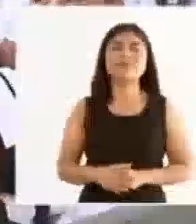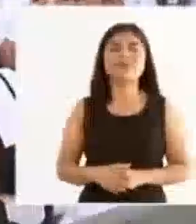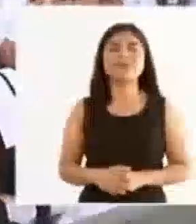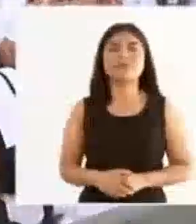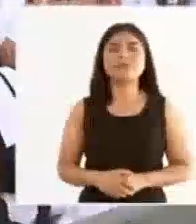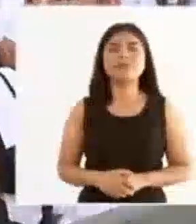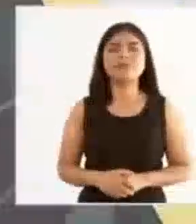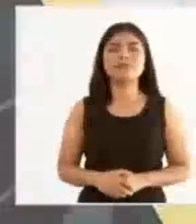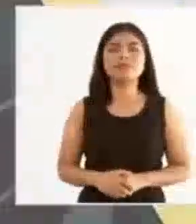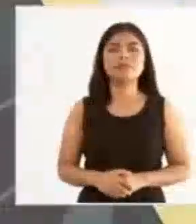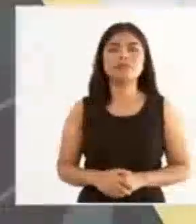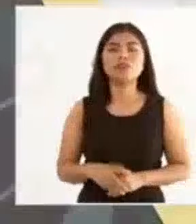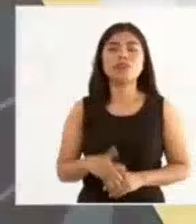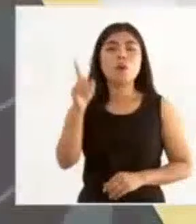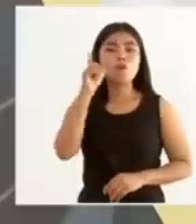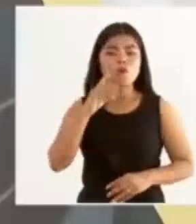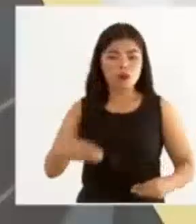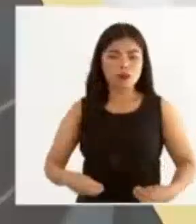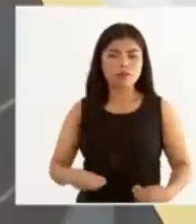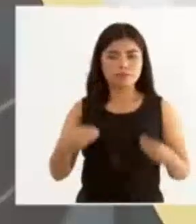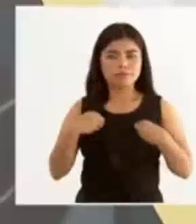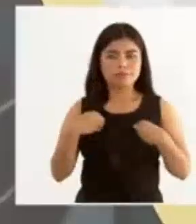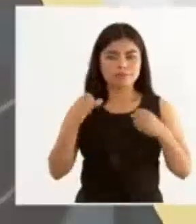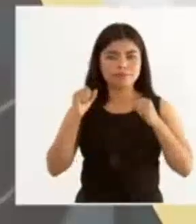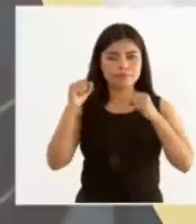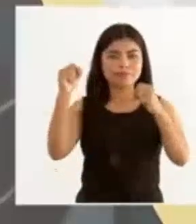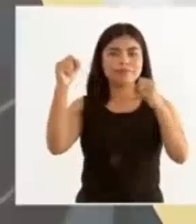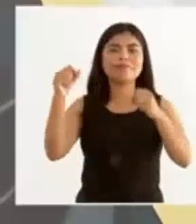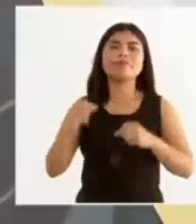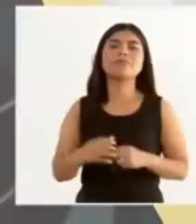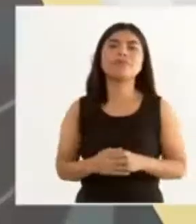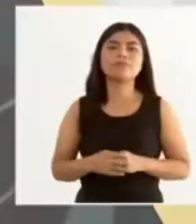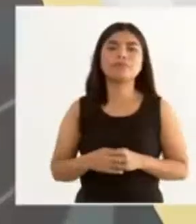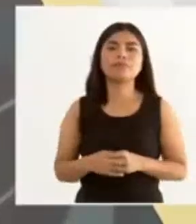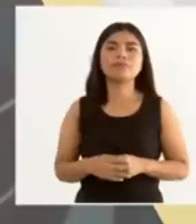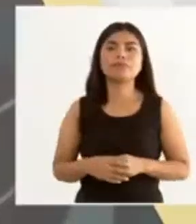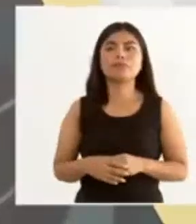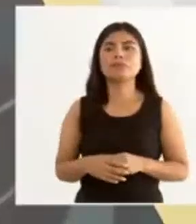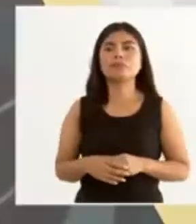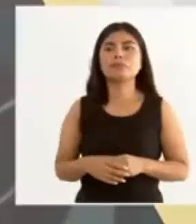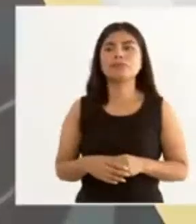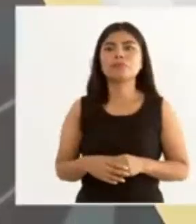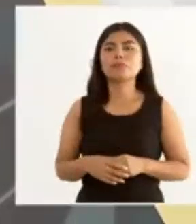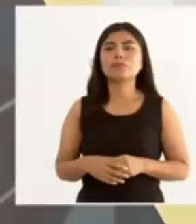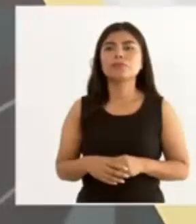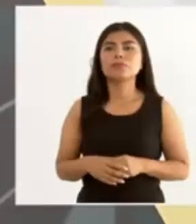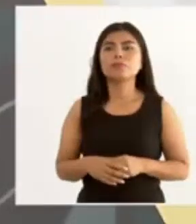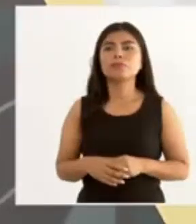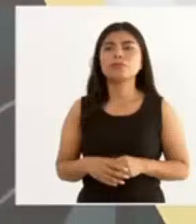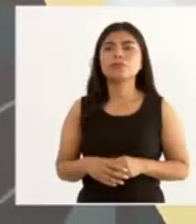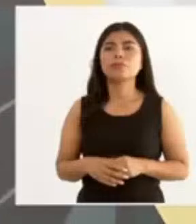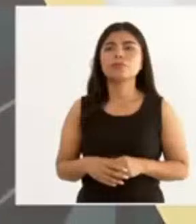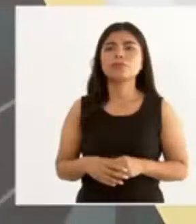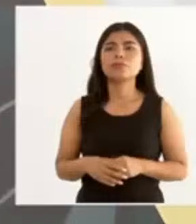Que vivan las mujeres.